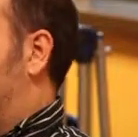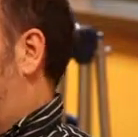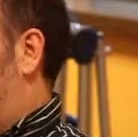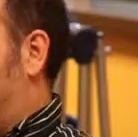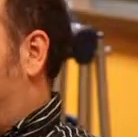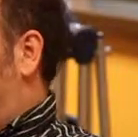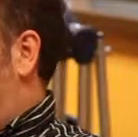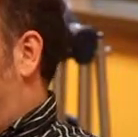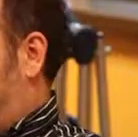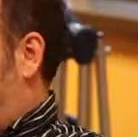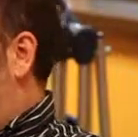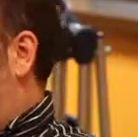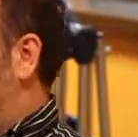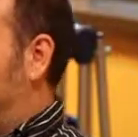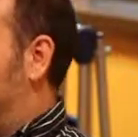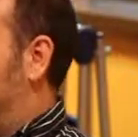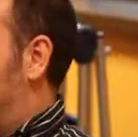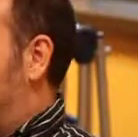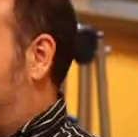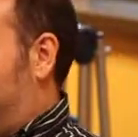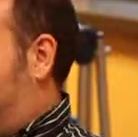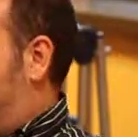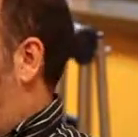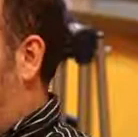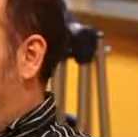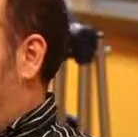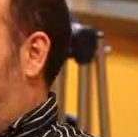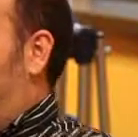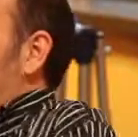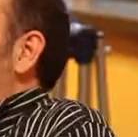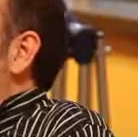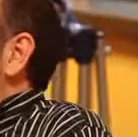entonces claro, todo el relato que nos cuentas... Bueno, en primer lugar